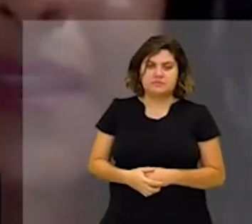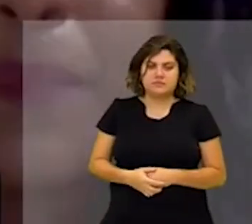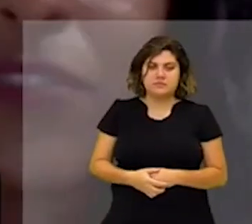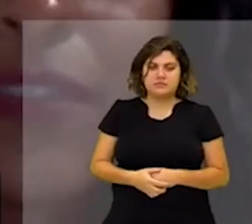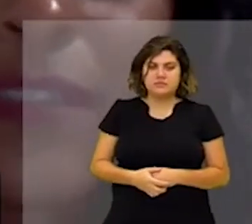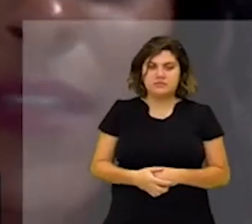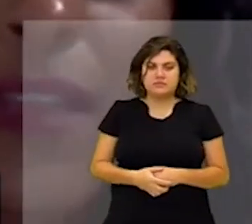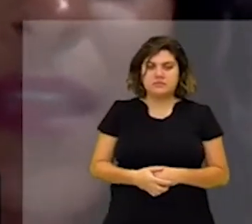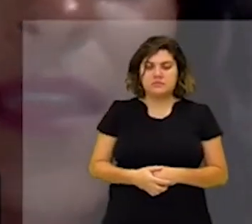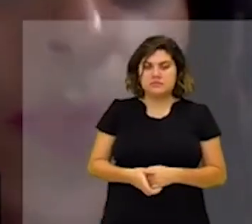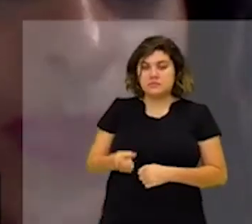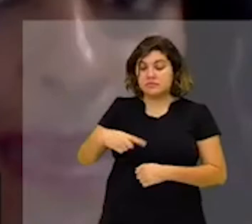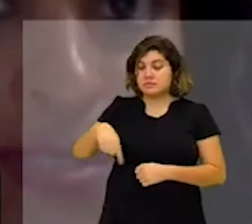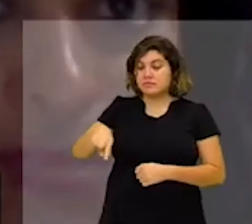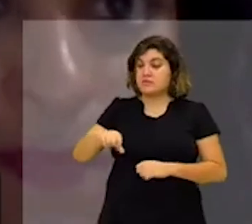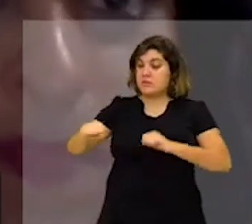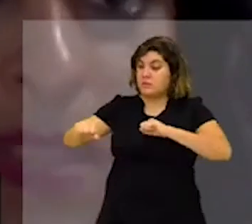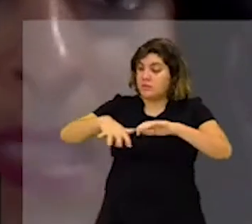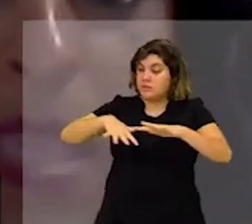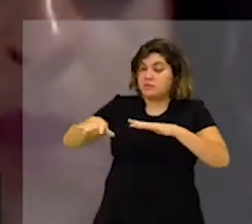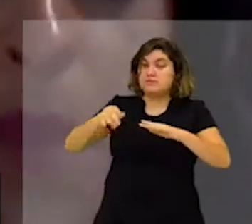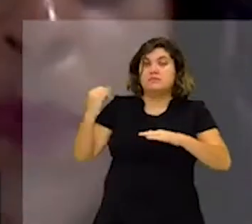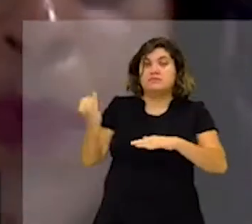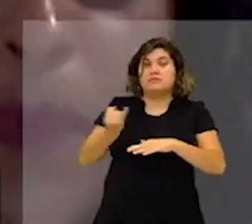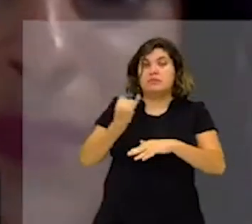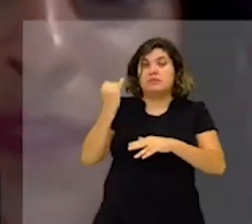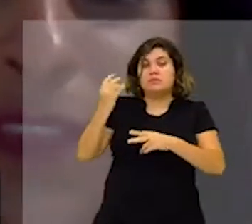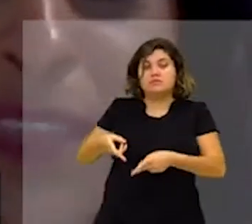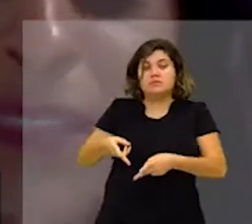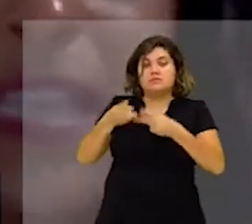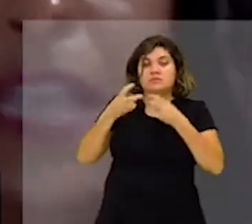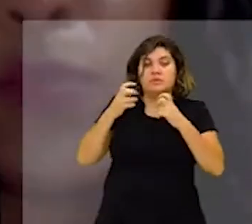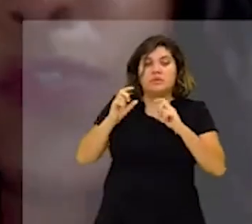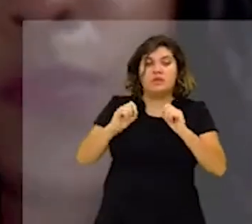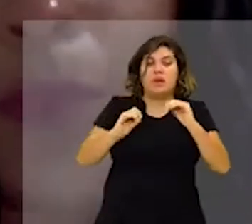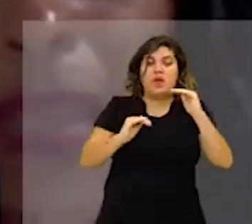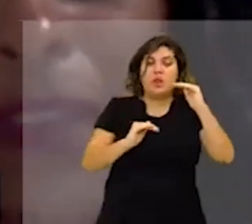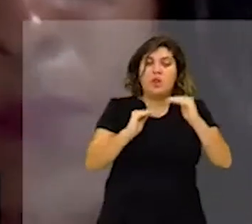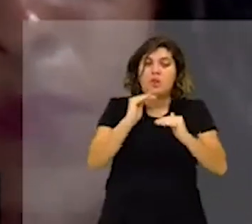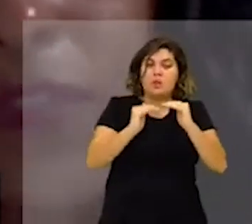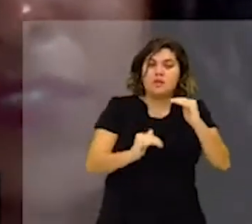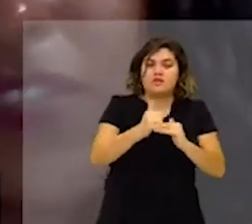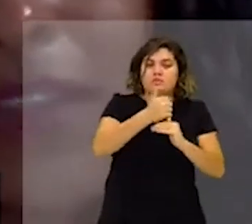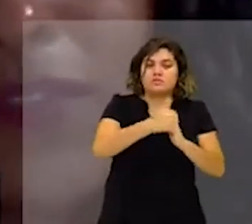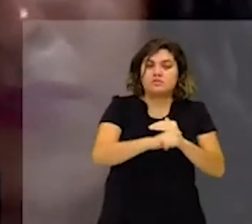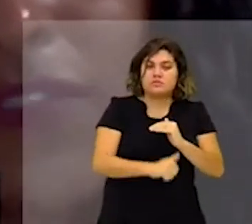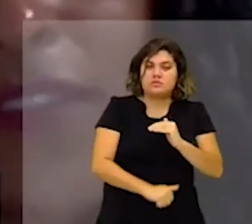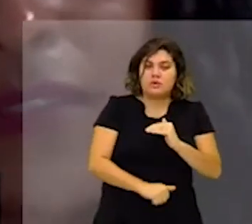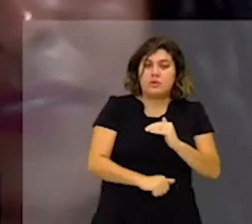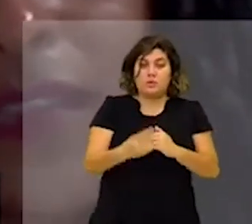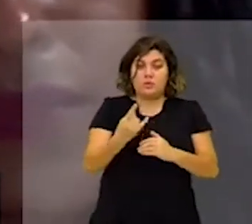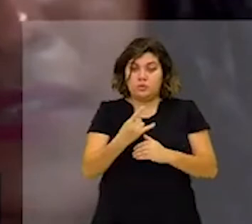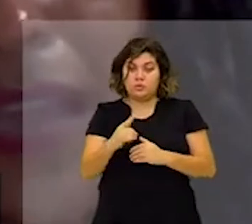analisar aquele cara da equidade é o que mais uma vez no último pleito muito candidatos que tiveram